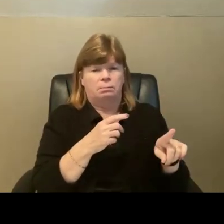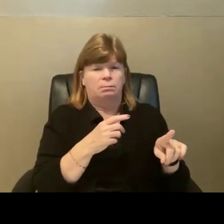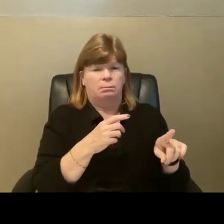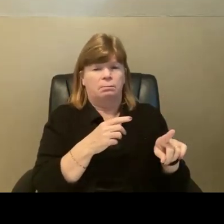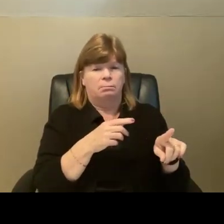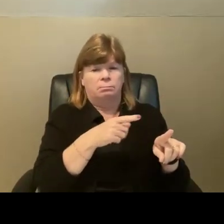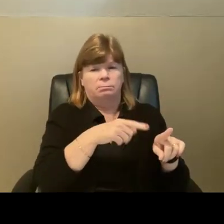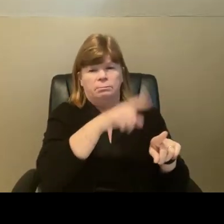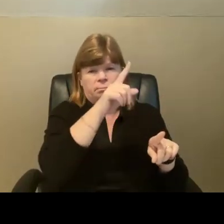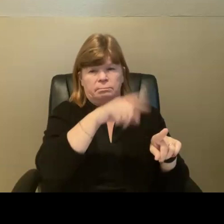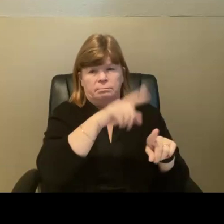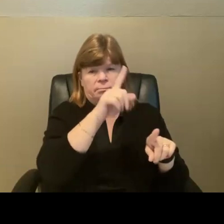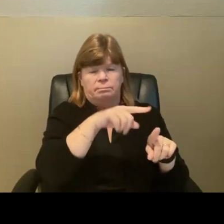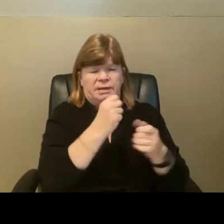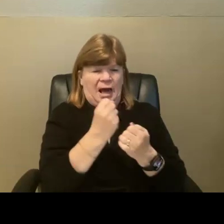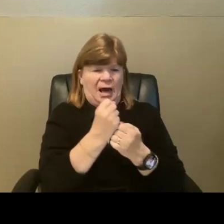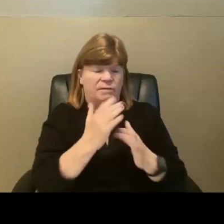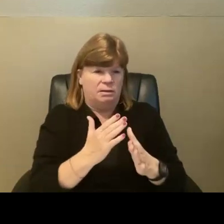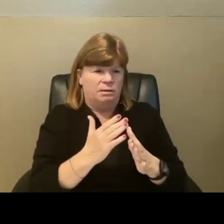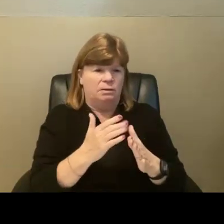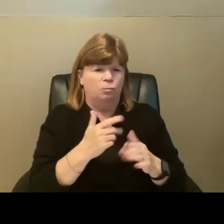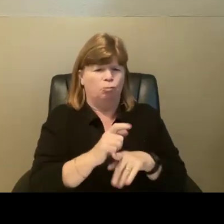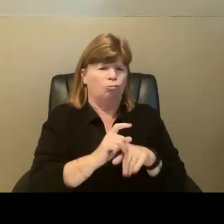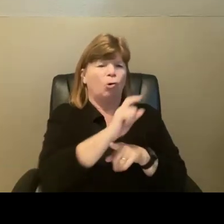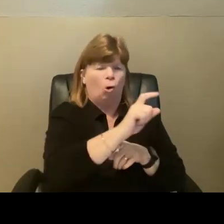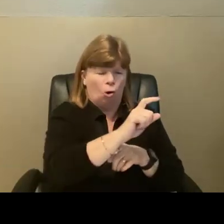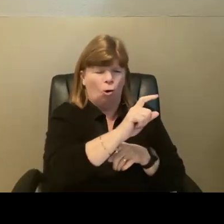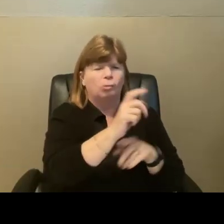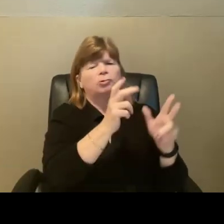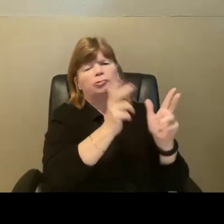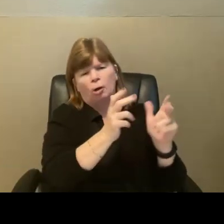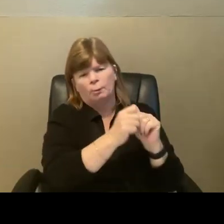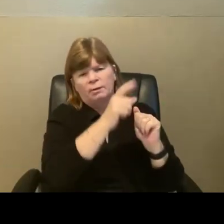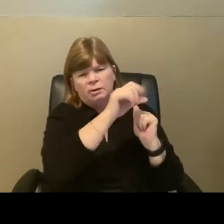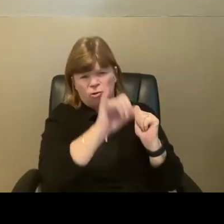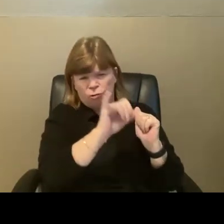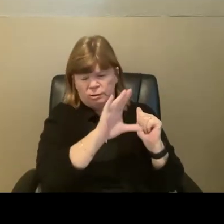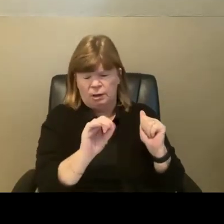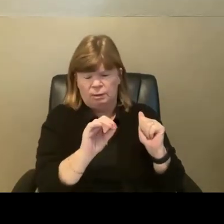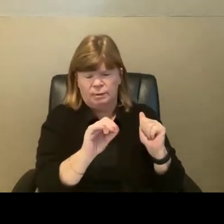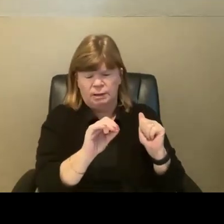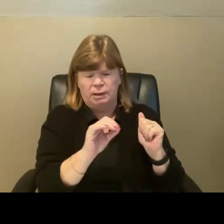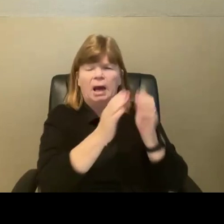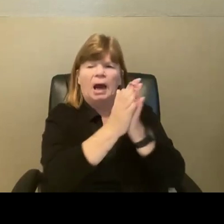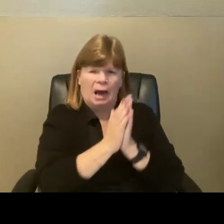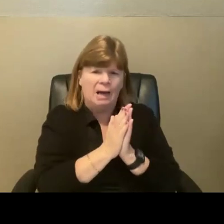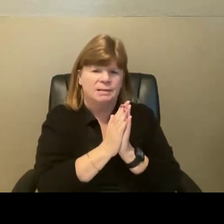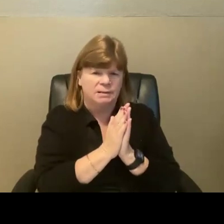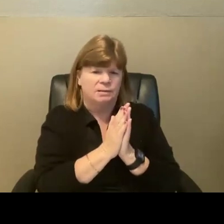o tú como defensor de la persona. Puedes llamar y hablar con la compañía de seguros y solicitar un gestor de casos de enfermería.